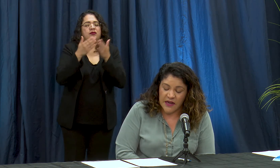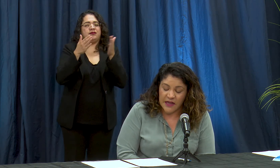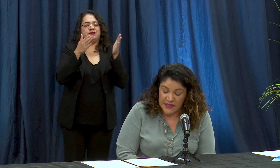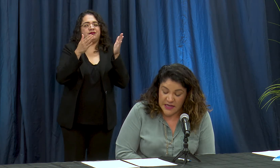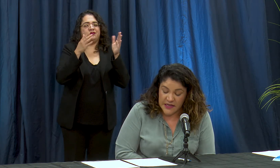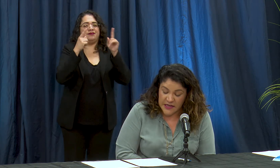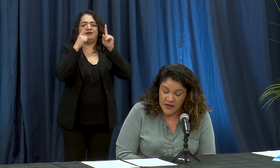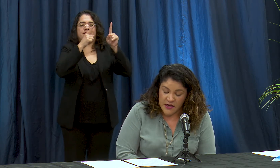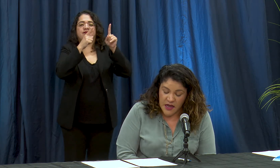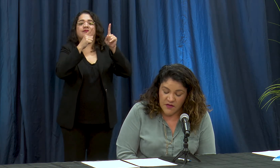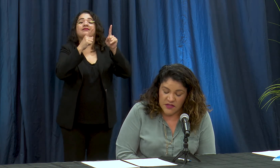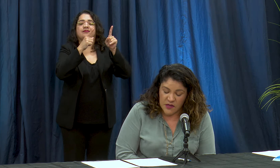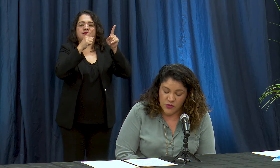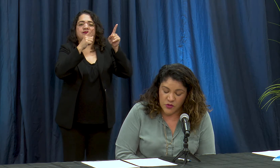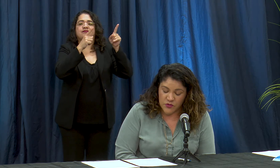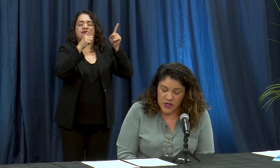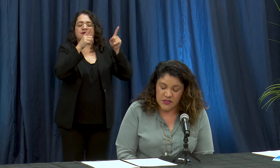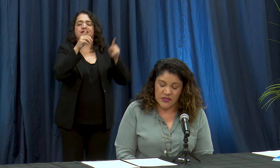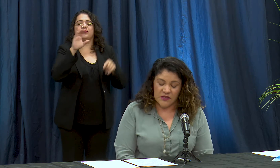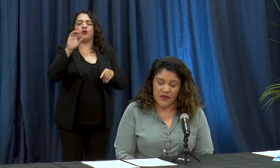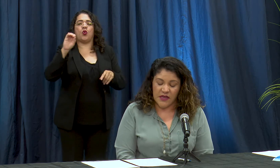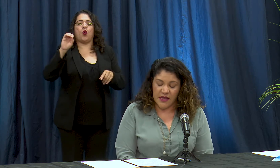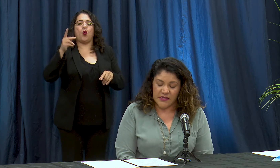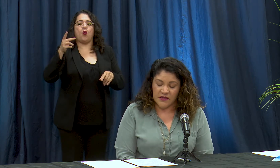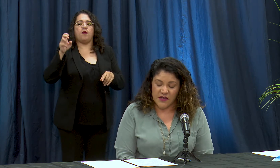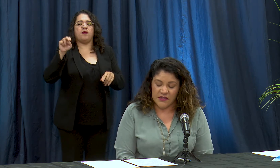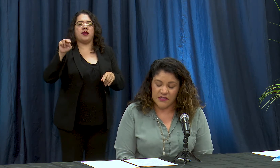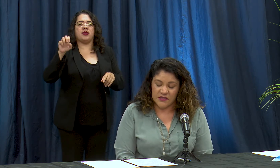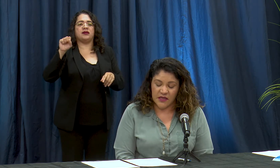alcalde a ere a man somos con una iniciativa de que es abierta zkiu